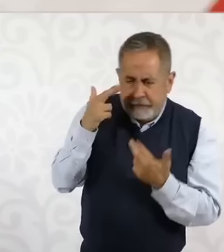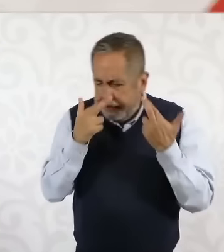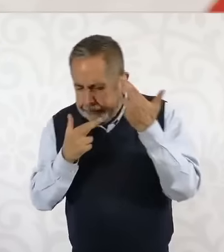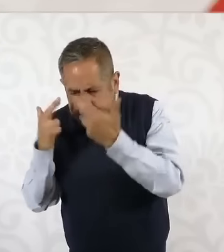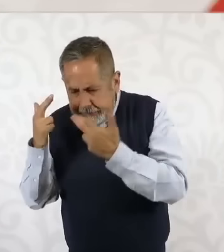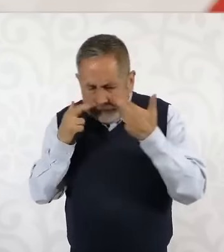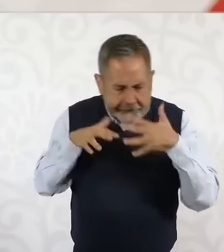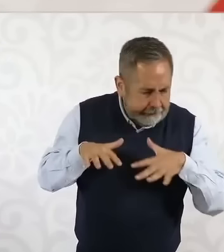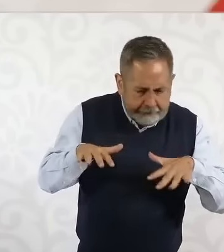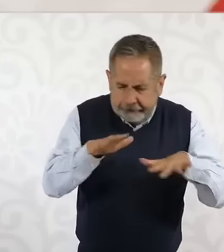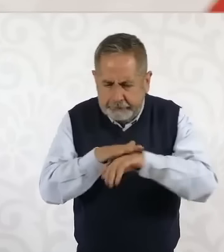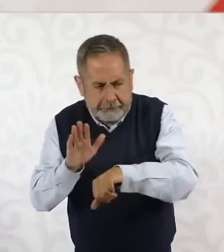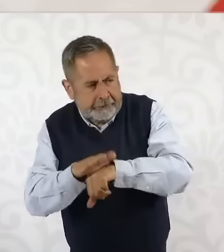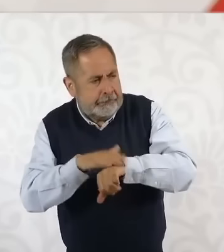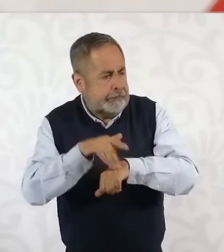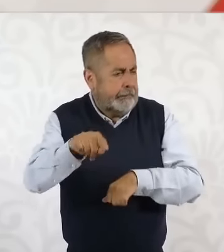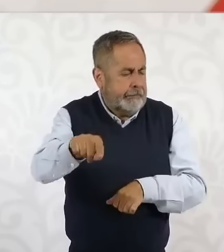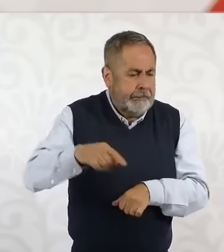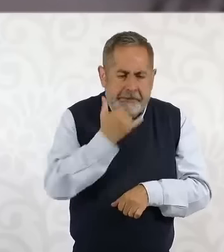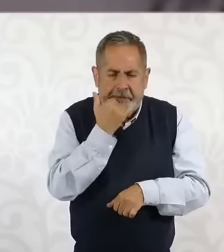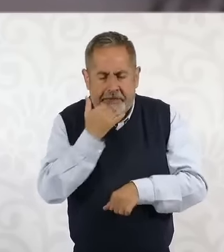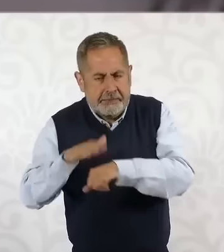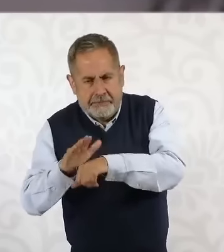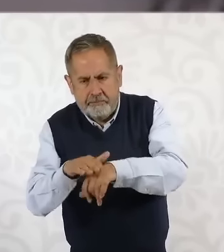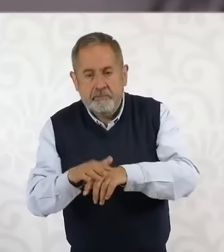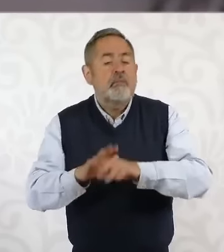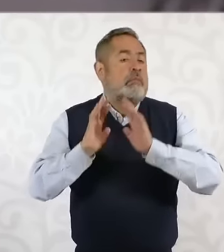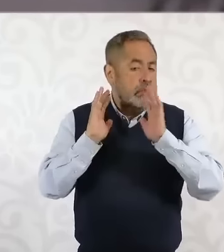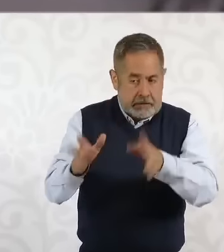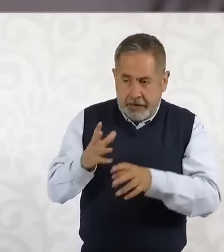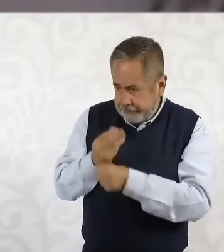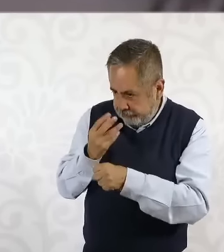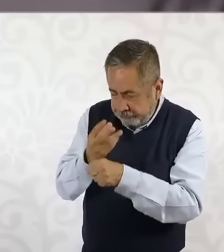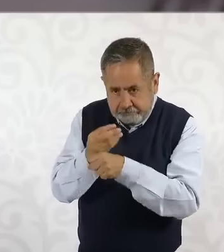a cabo todas las recomendaciones que nos plantean. Ya están esas recomendaciones, las está trabajando